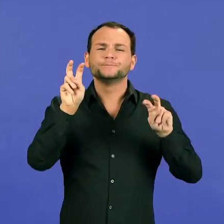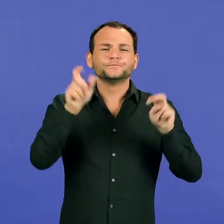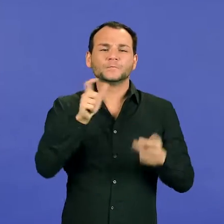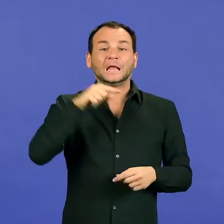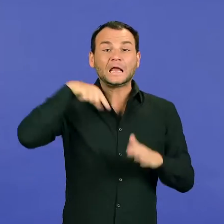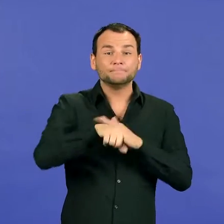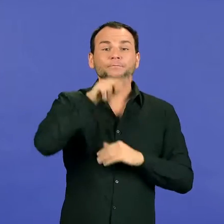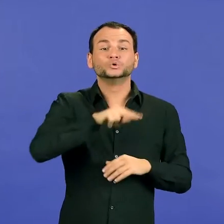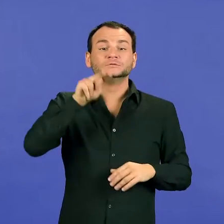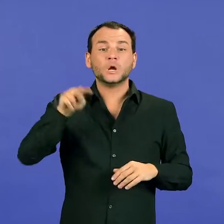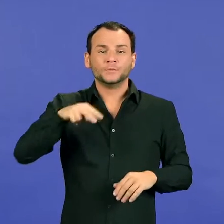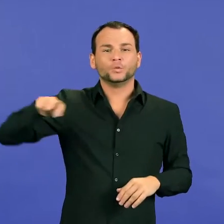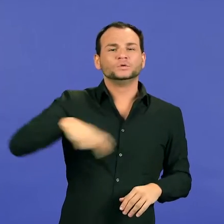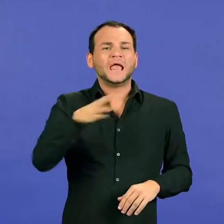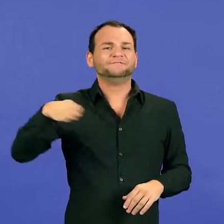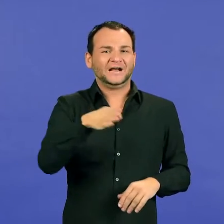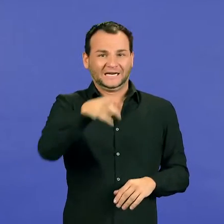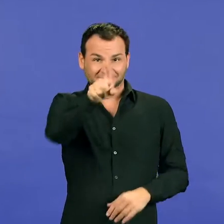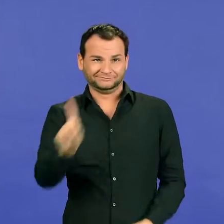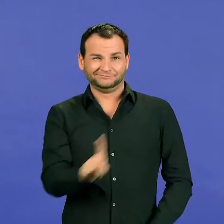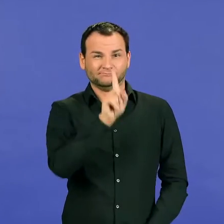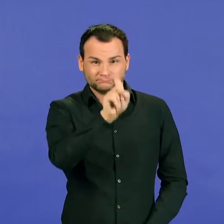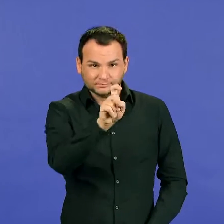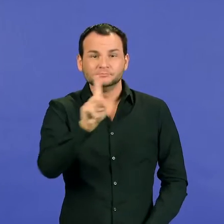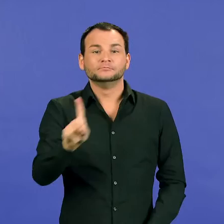erfahren Sie auf dieser Internetseite